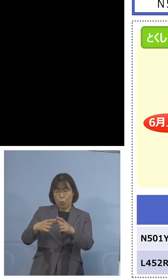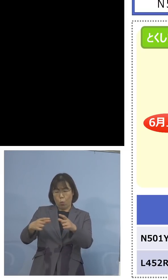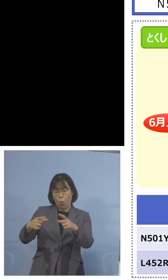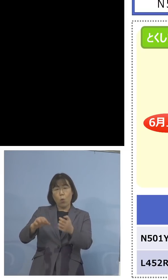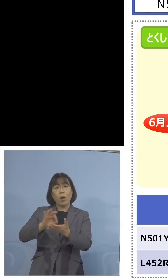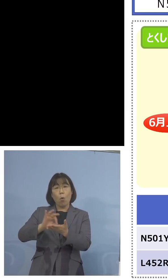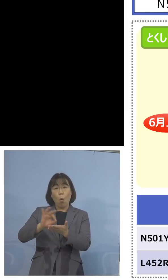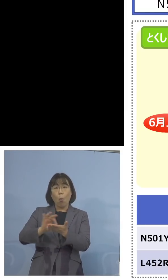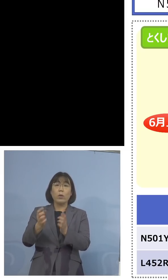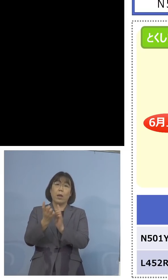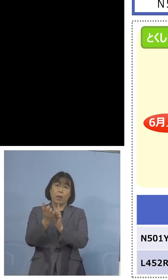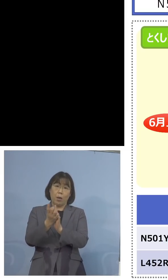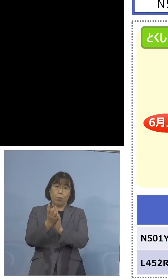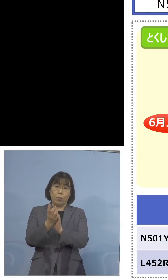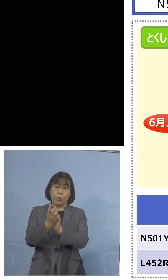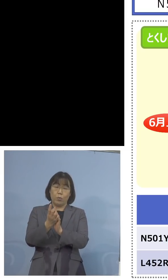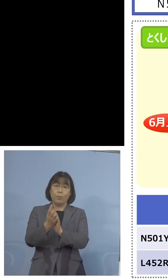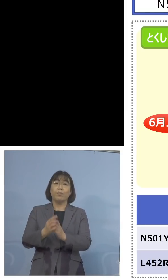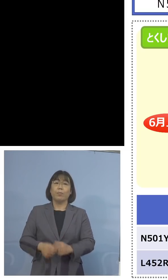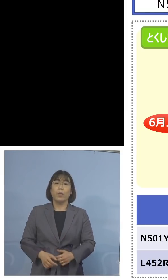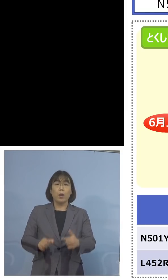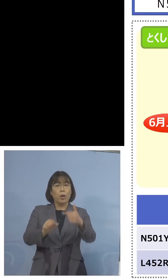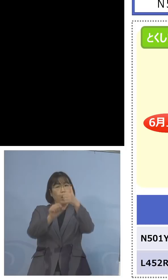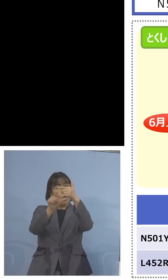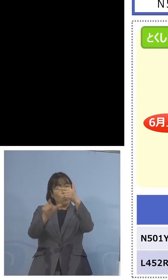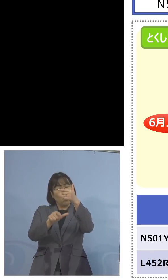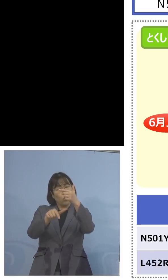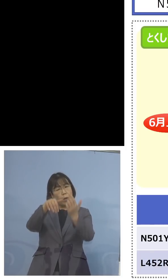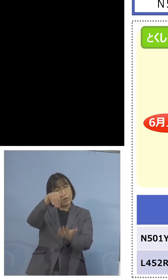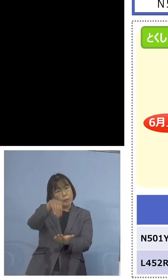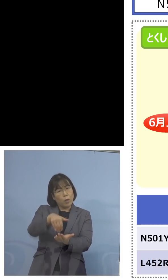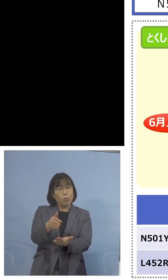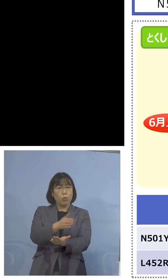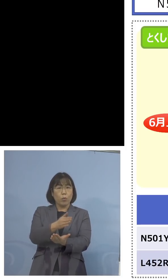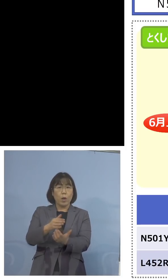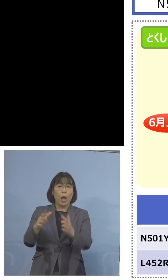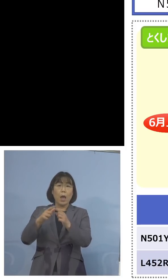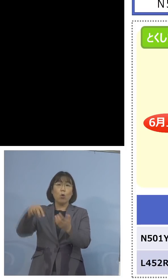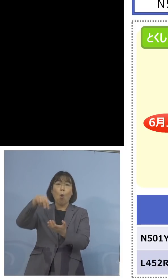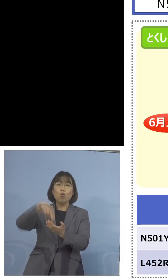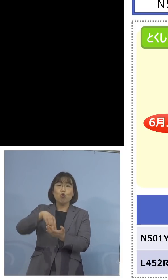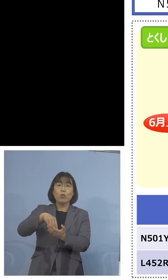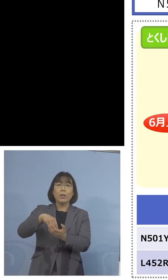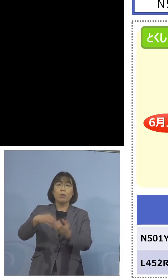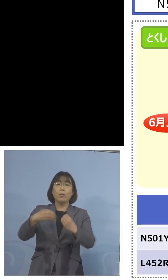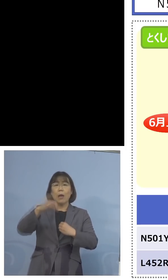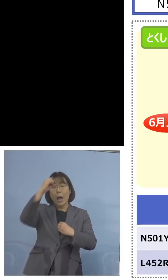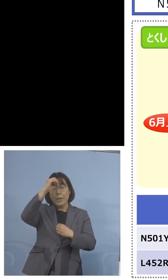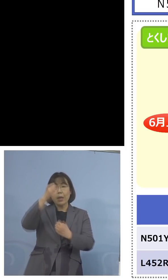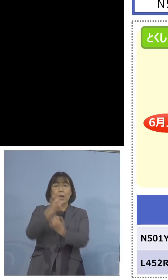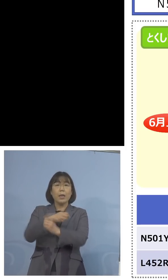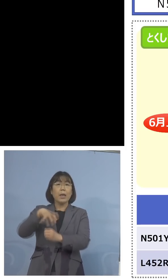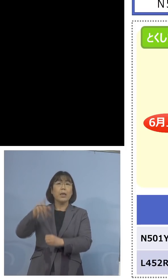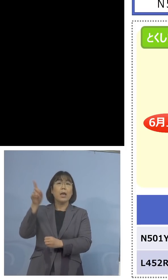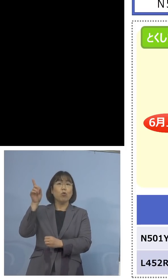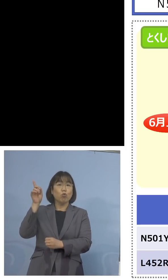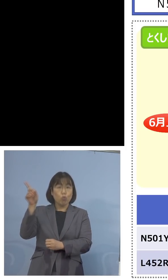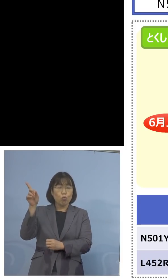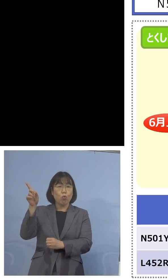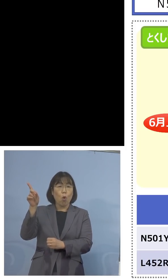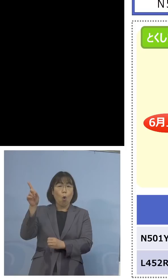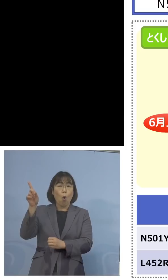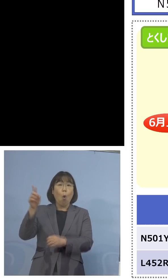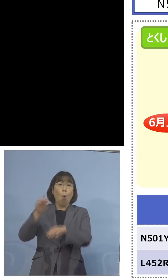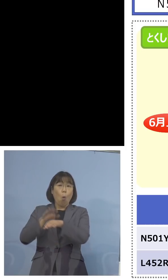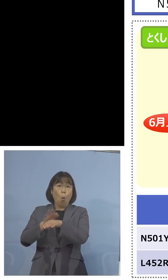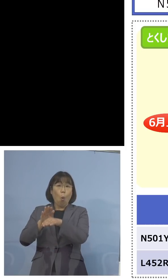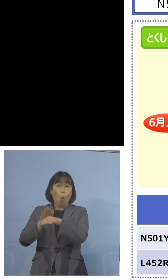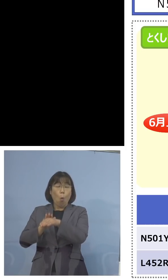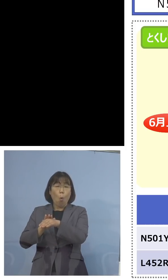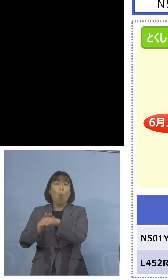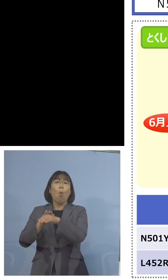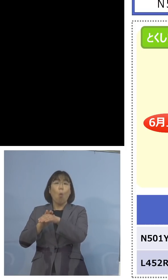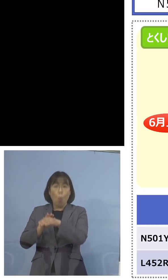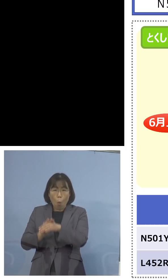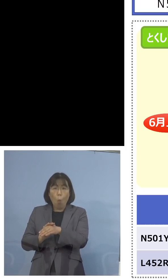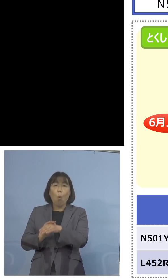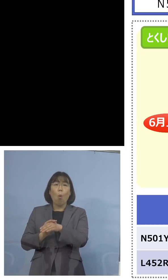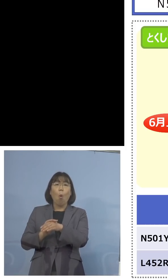さらに6月下旬からは国立感染症研究所の 手法を用いて保健製薬環境センターで